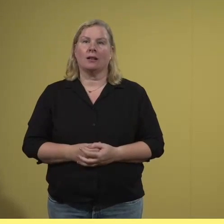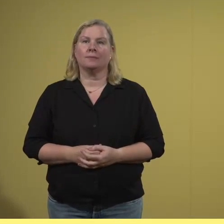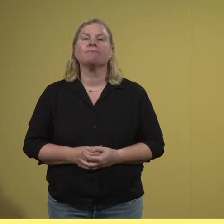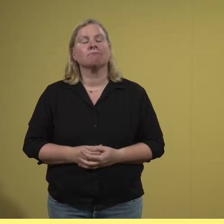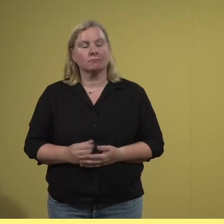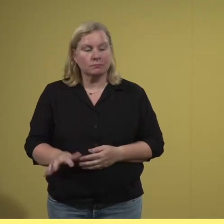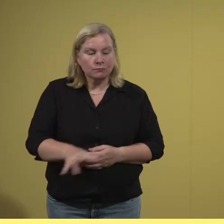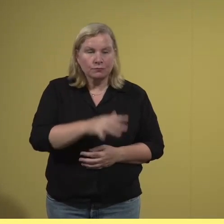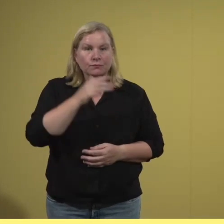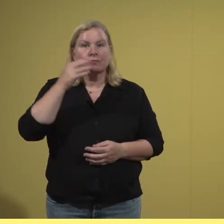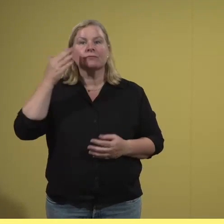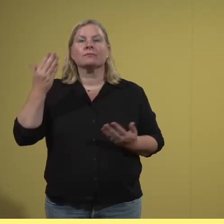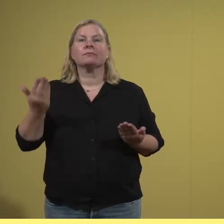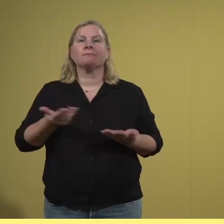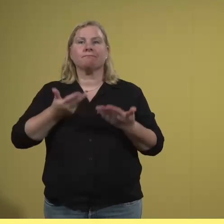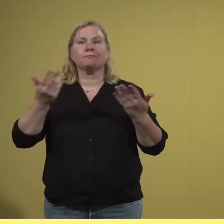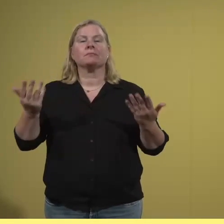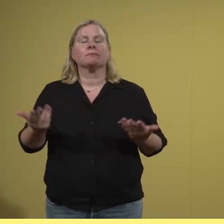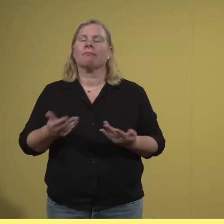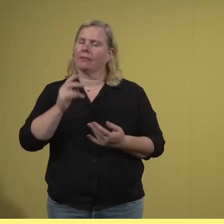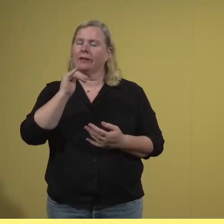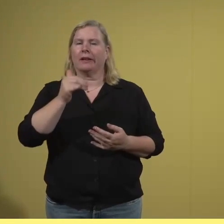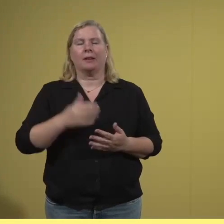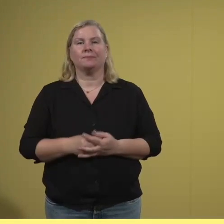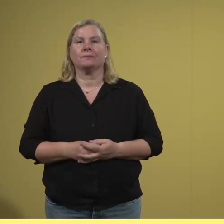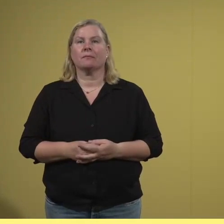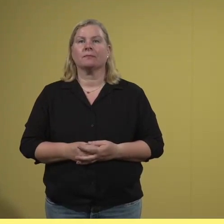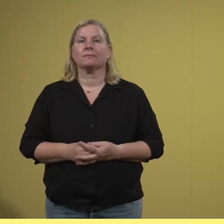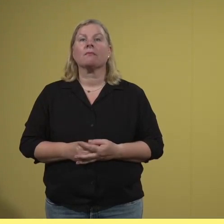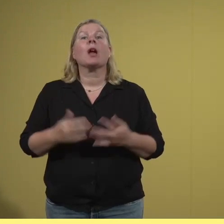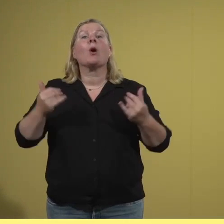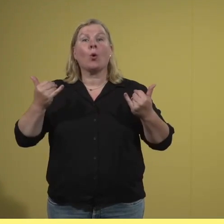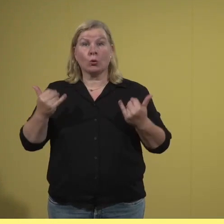Und jetzt, riech alleine nur an diesem Ingwer.